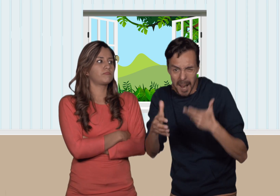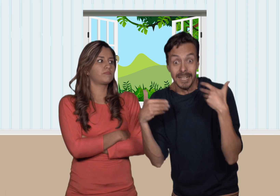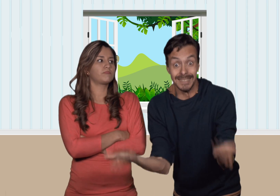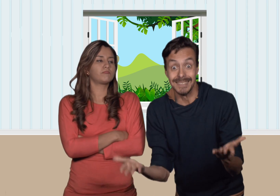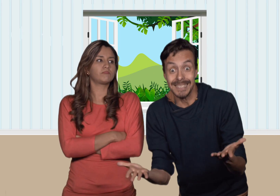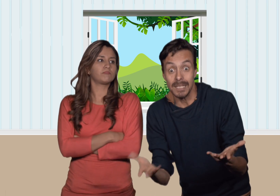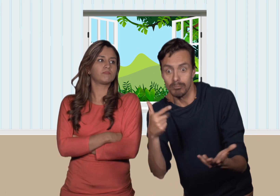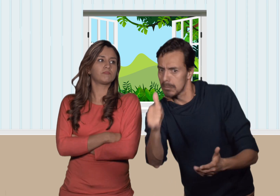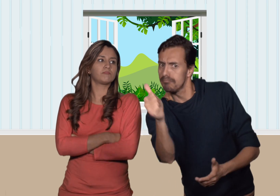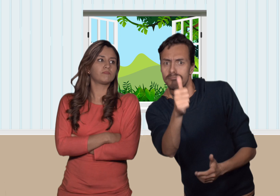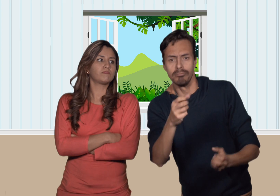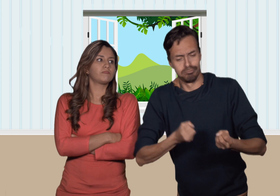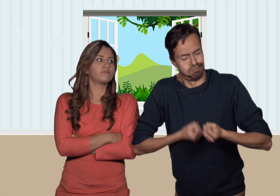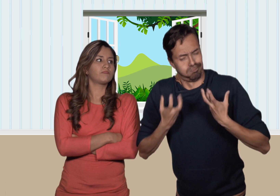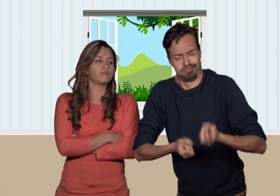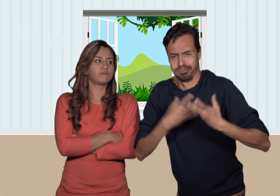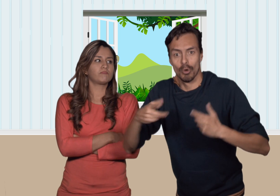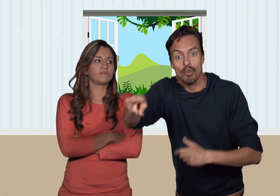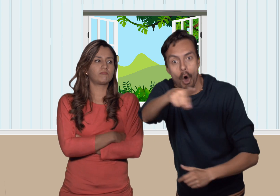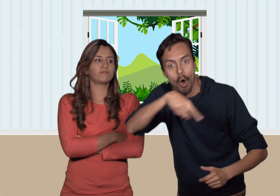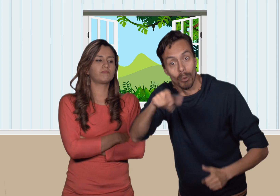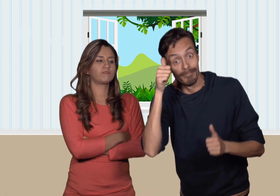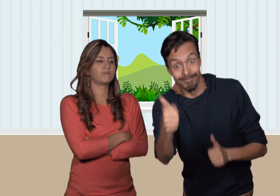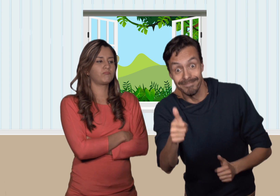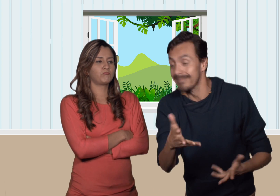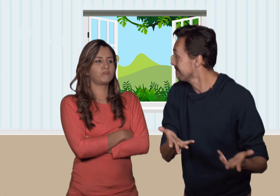¿Quieren hacerlo? Todos ustedes lo pueden lograr.